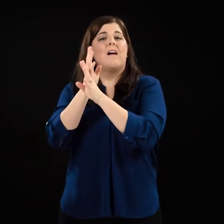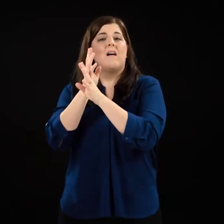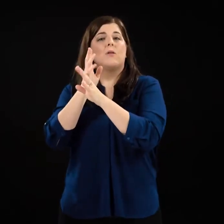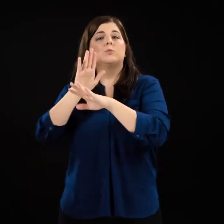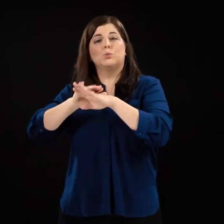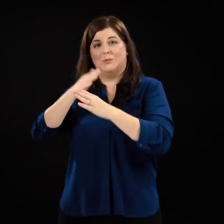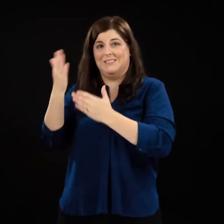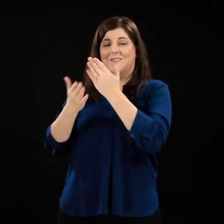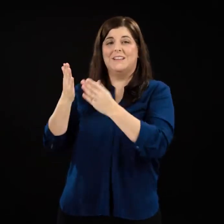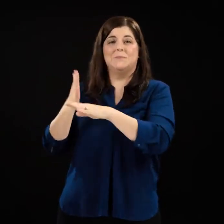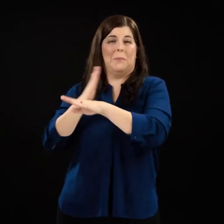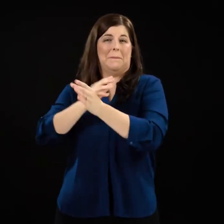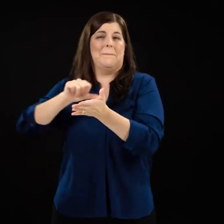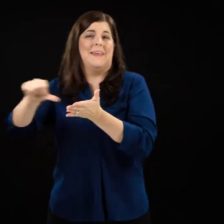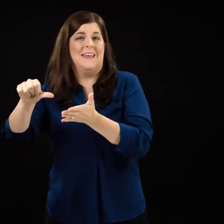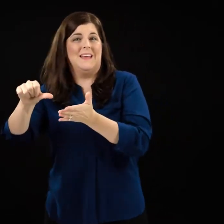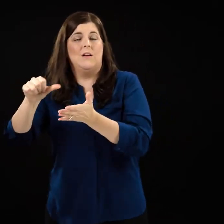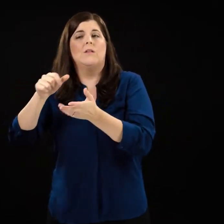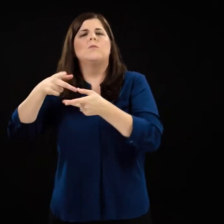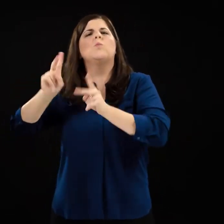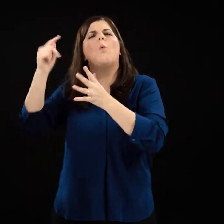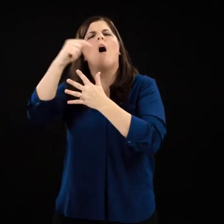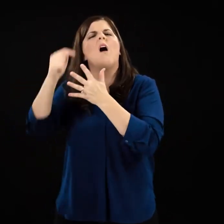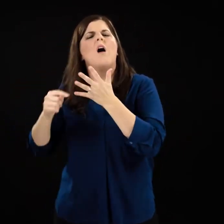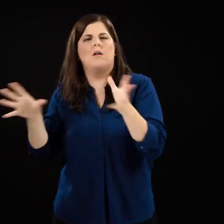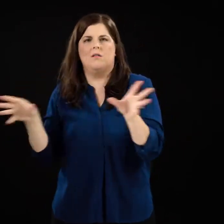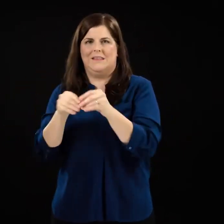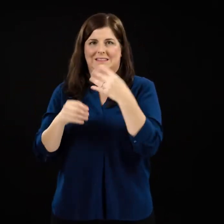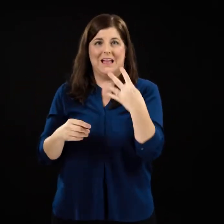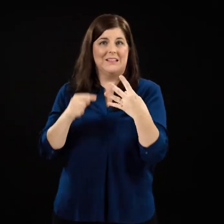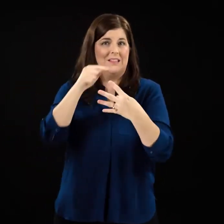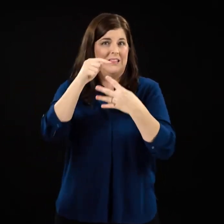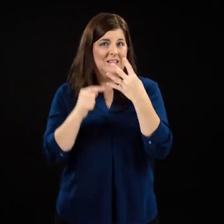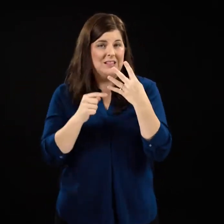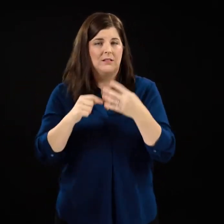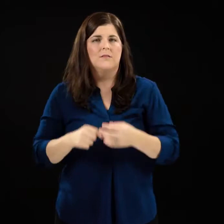Les droits de l'abonné aux services prépayés : -- Il peut suspendre les